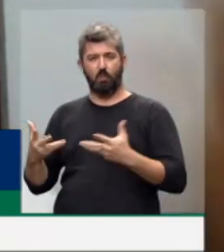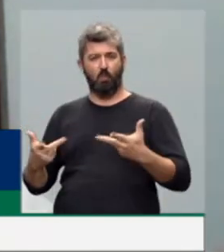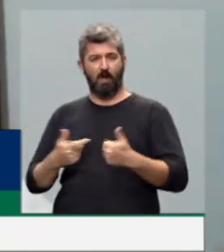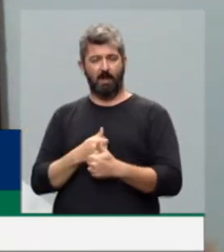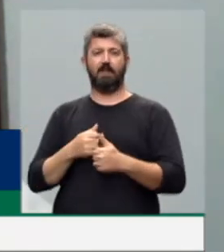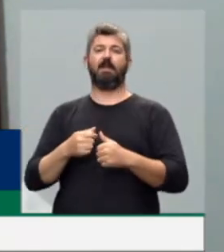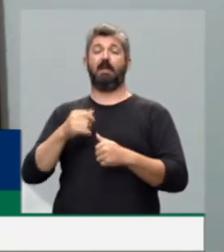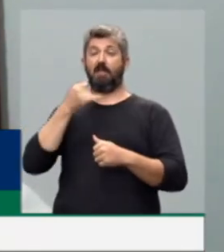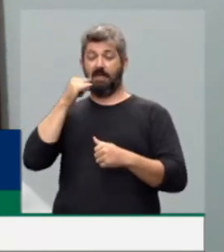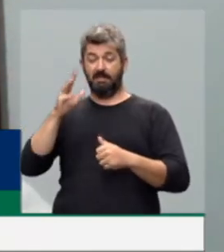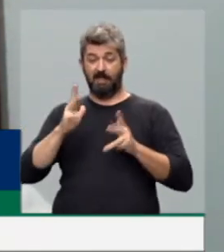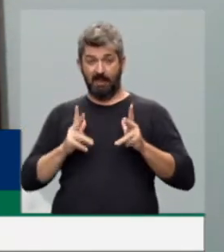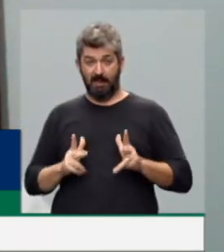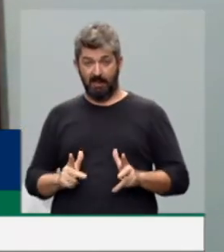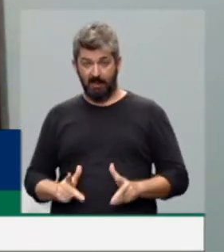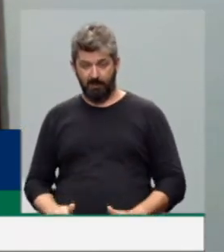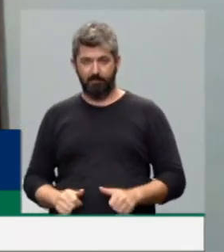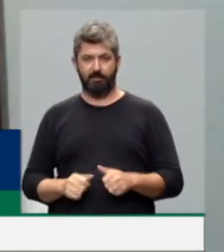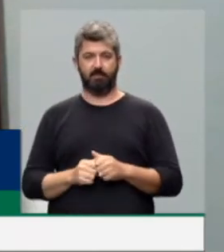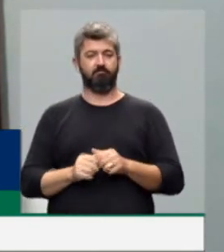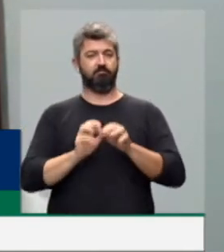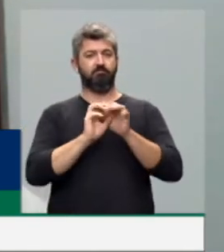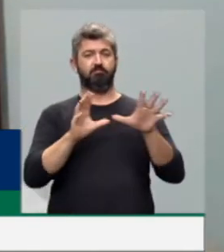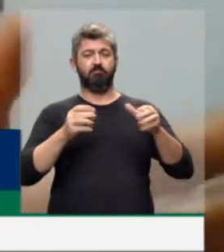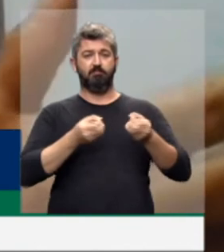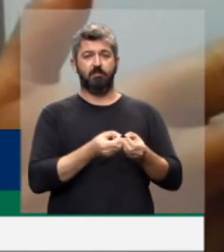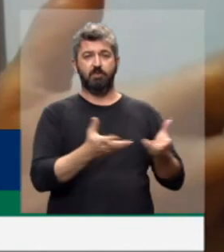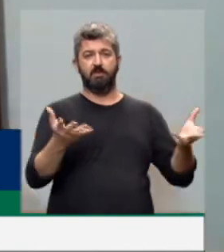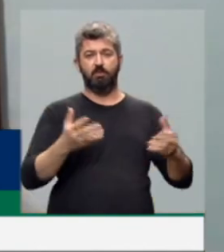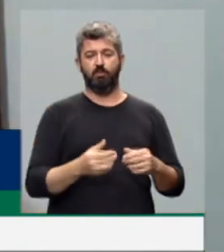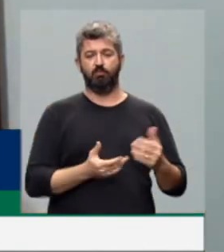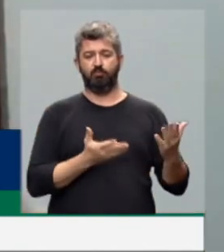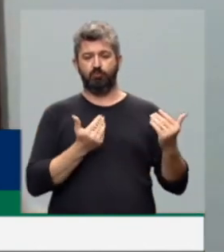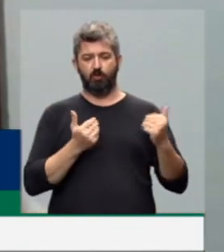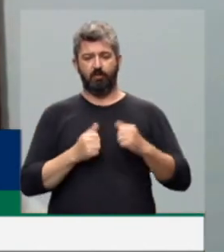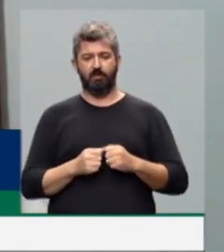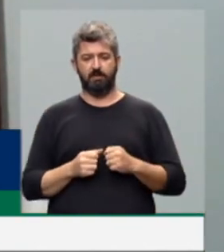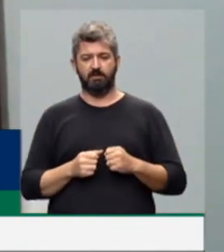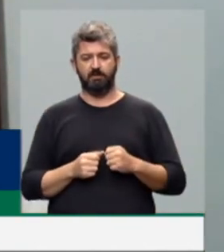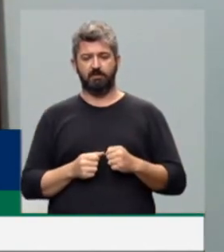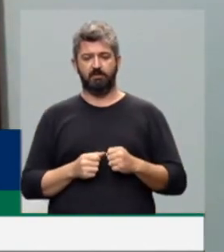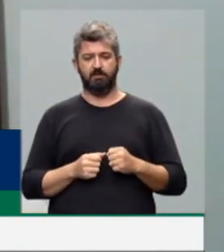CERTO PRINCIPALMENTE NA BAHIA, SUCESSIVOS PARQUES EÓ LICOS, QUE ESTÃO PRODUZINDO COM QUALIDADE, ENERGIA LIMPA, E